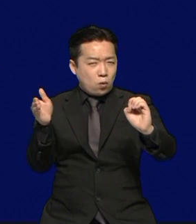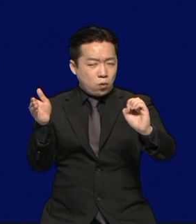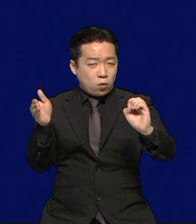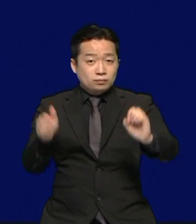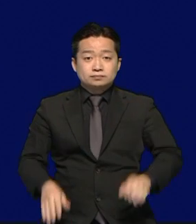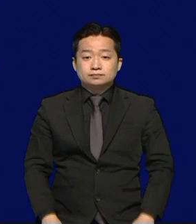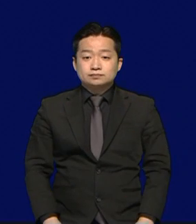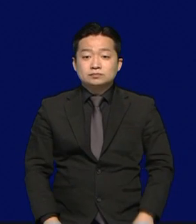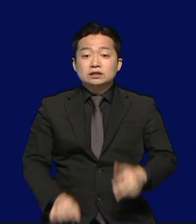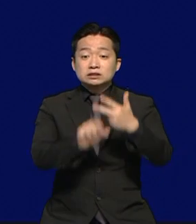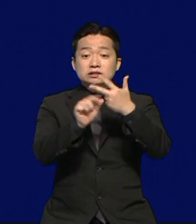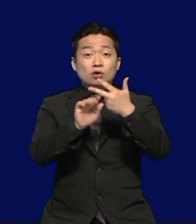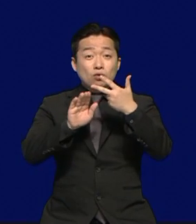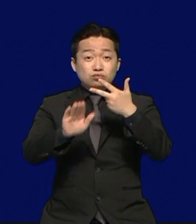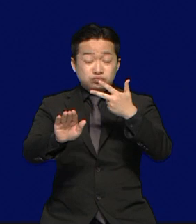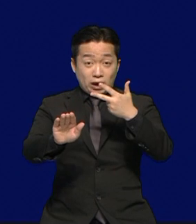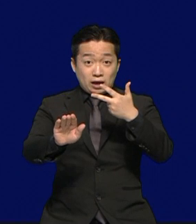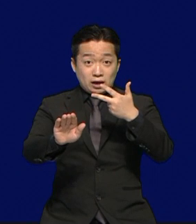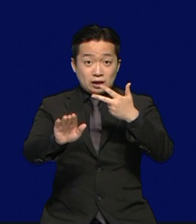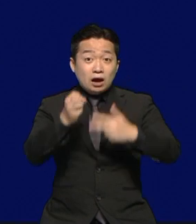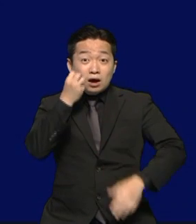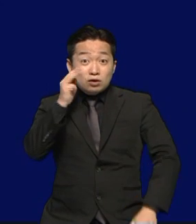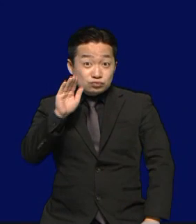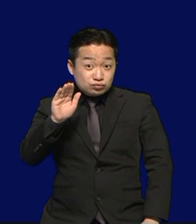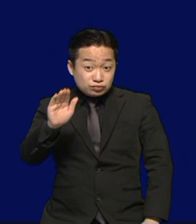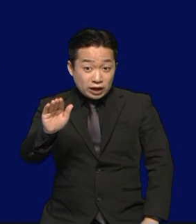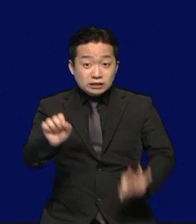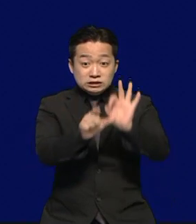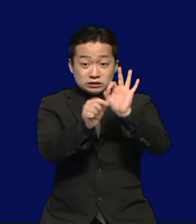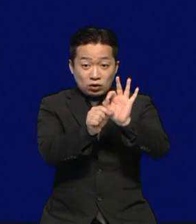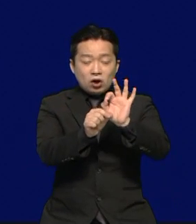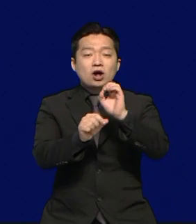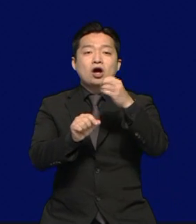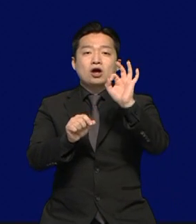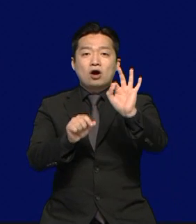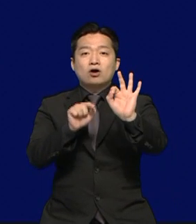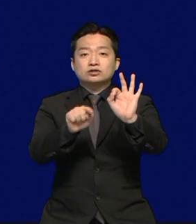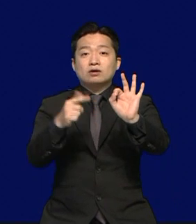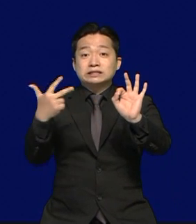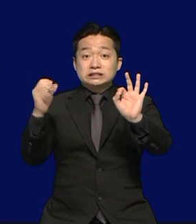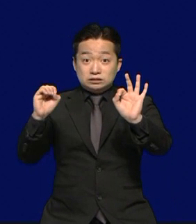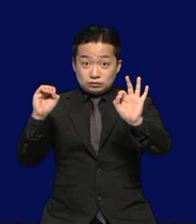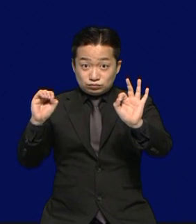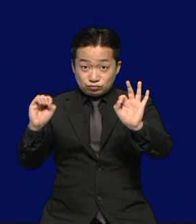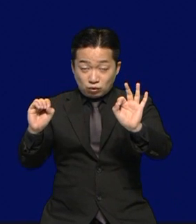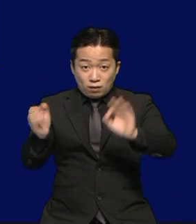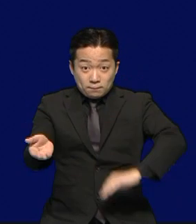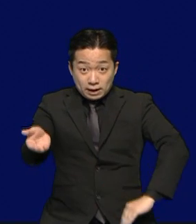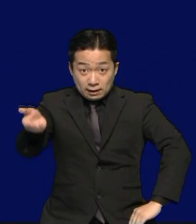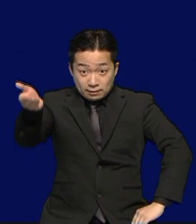이후 석 달이 지난 10월부터 0.7%대로 높아지더니 11월에는 1%를 넘었습니다.